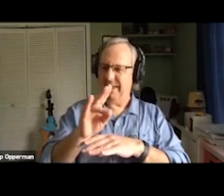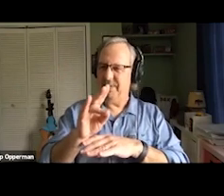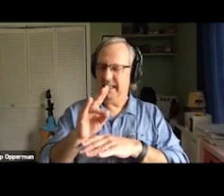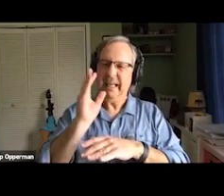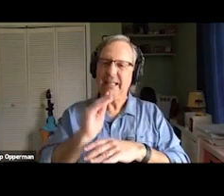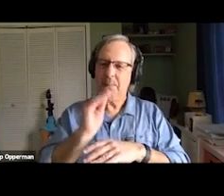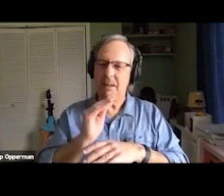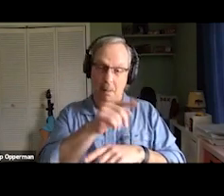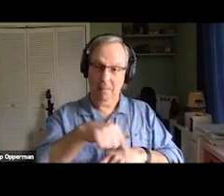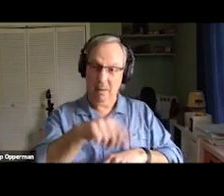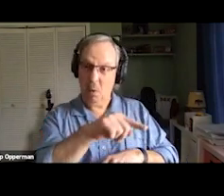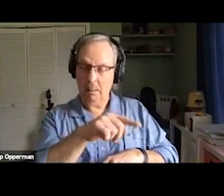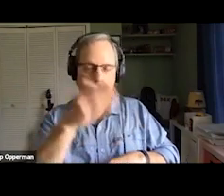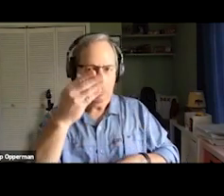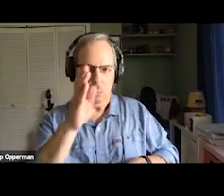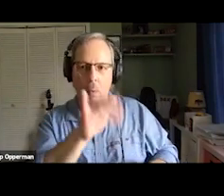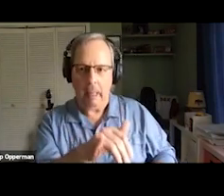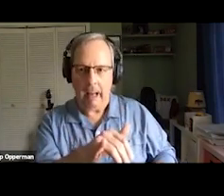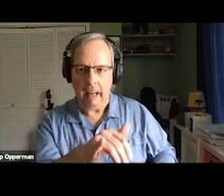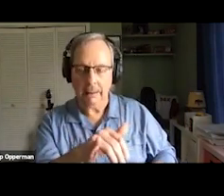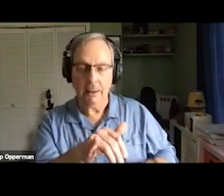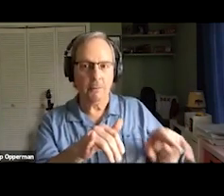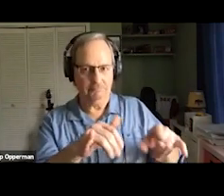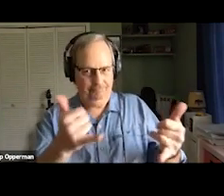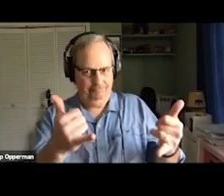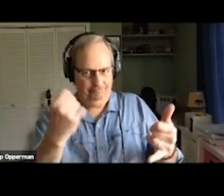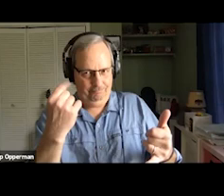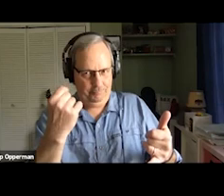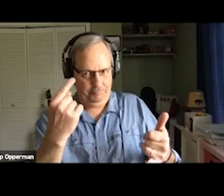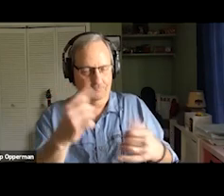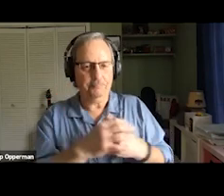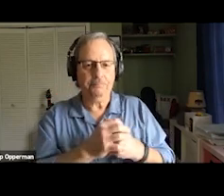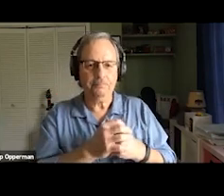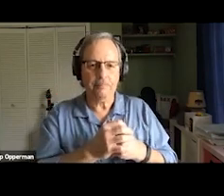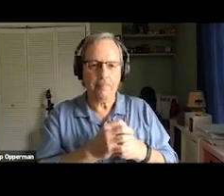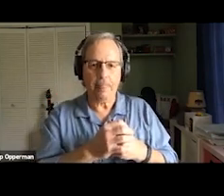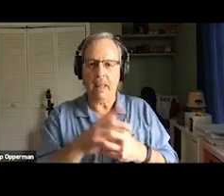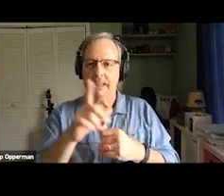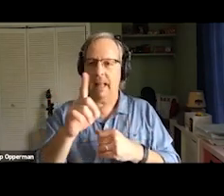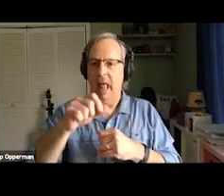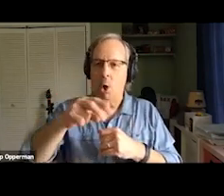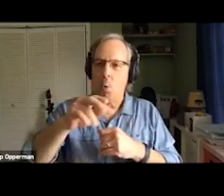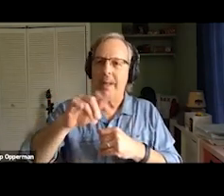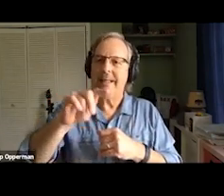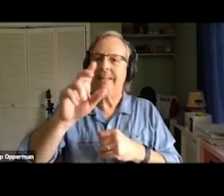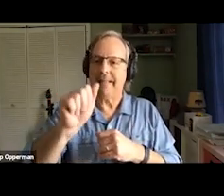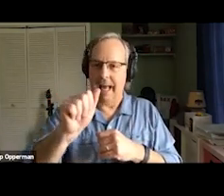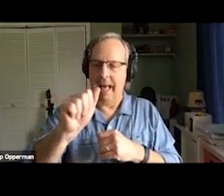Así que me alegro de que lo comprendan. Este es un hotel situado al norte y al oeste